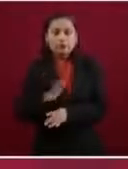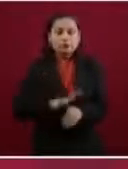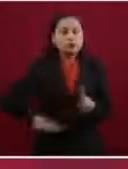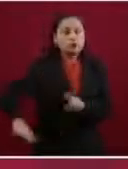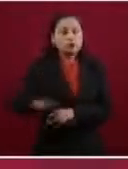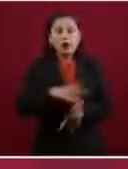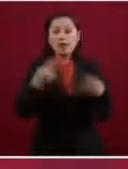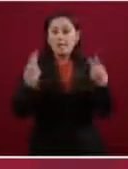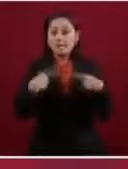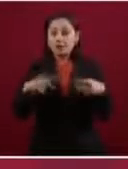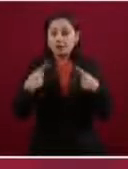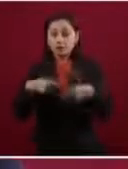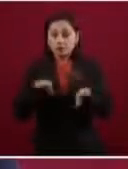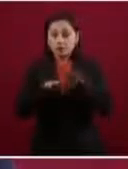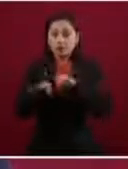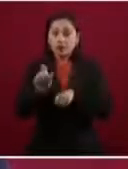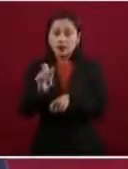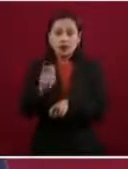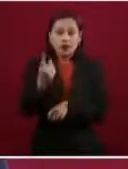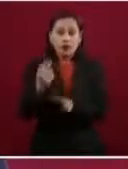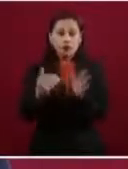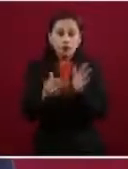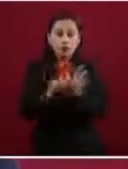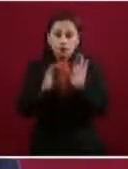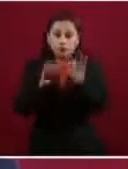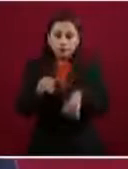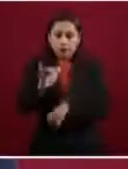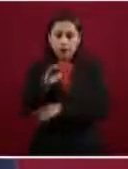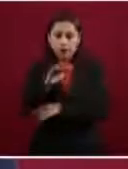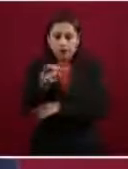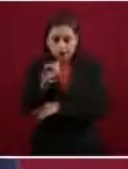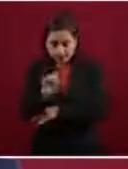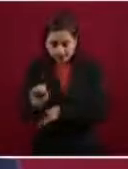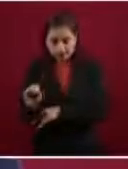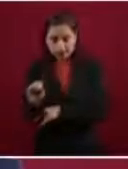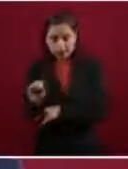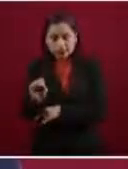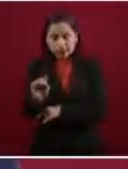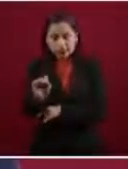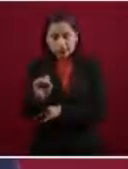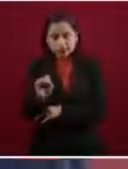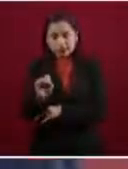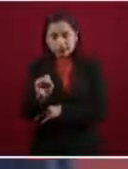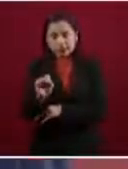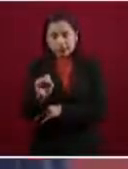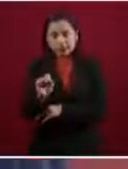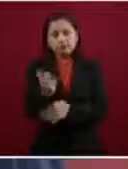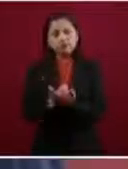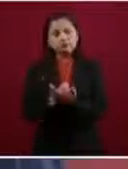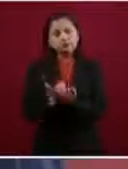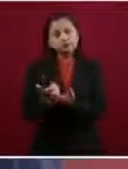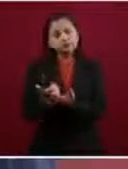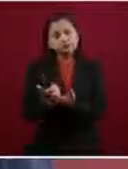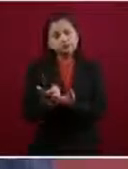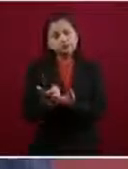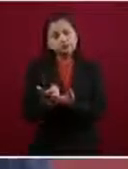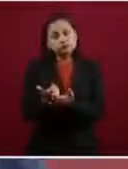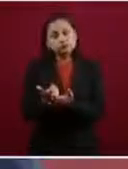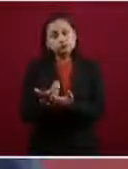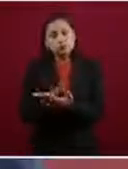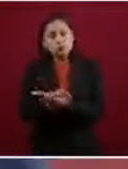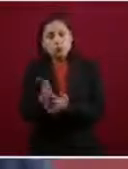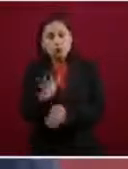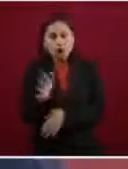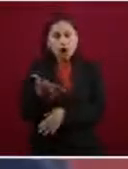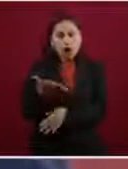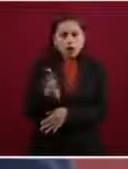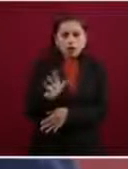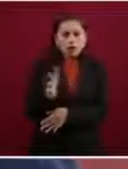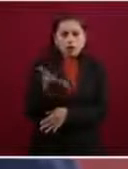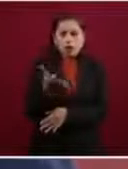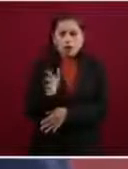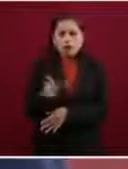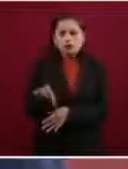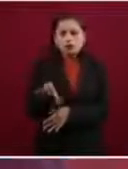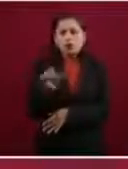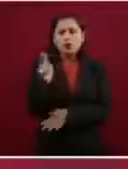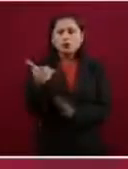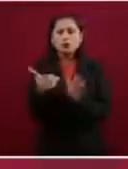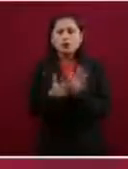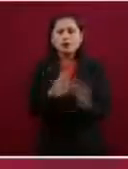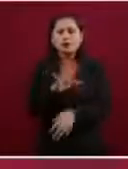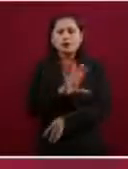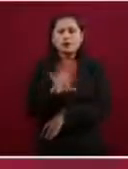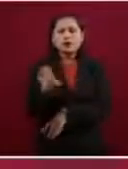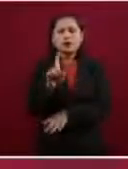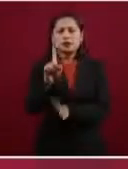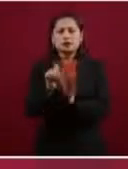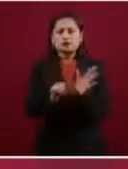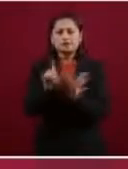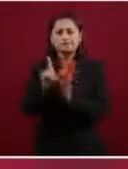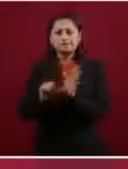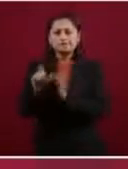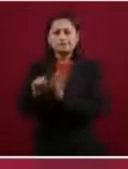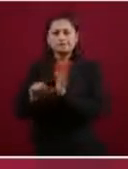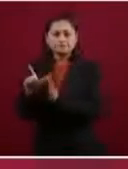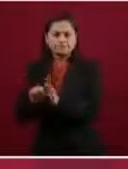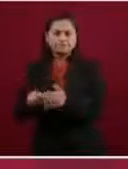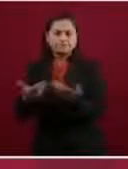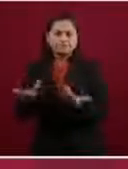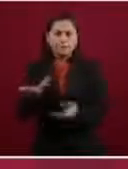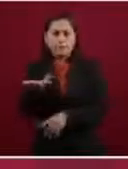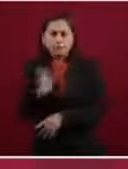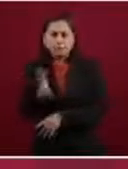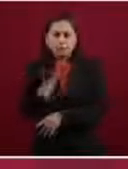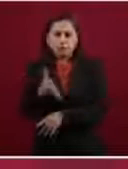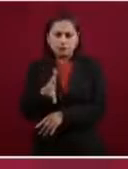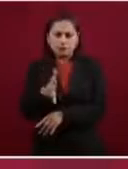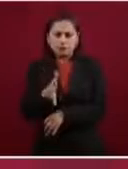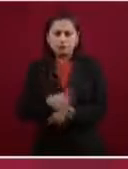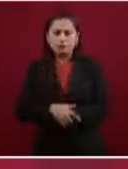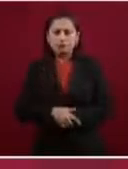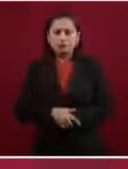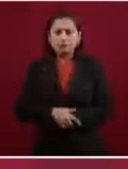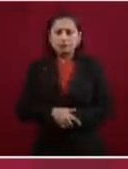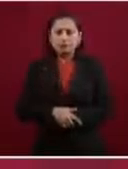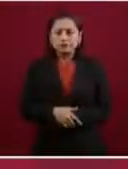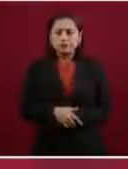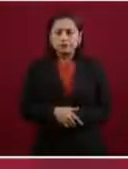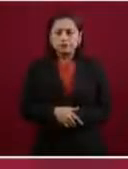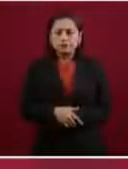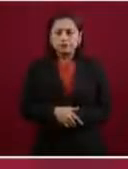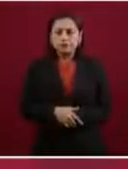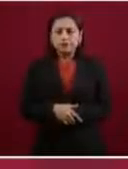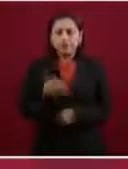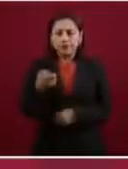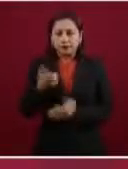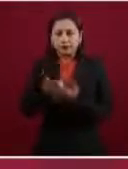al Seguro Social está en 11 mil 500 pesos mensuales promedio, es de lo más alto que